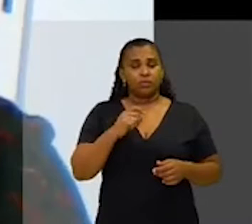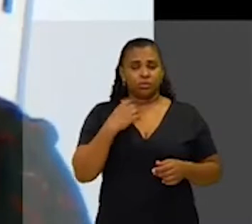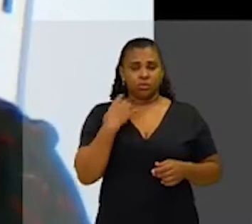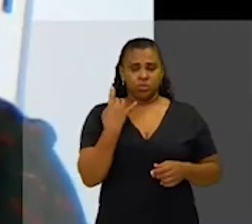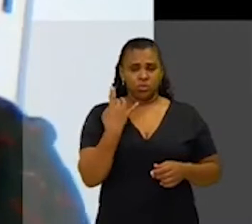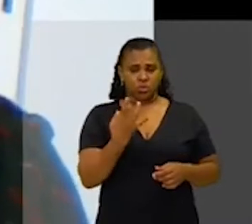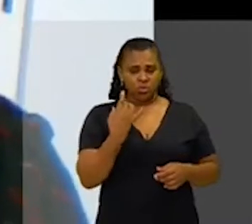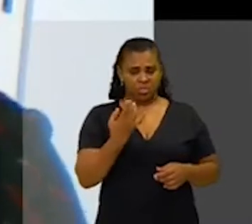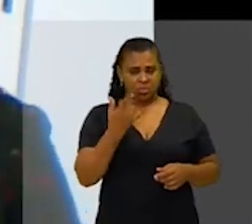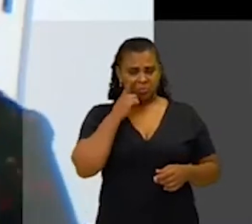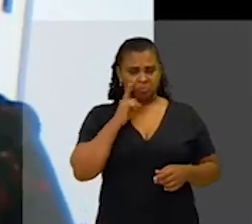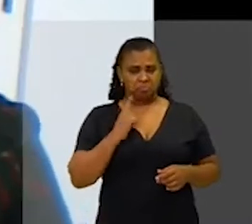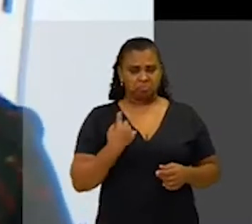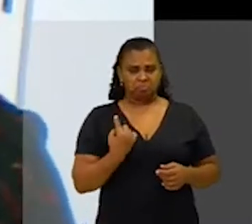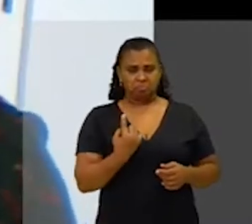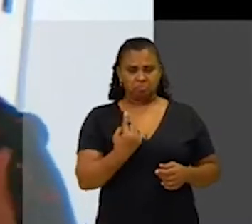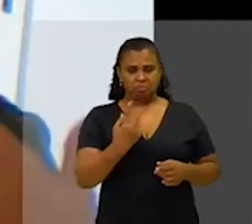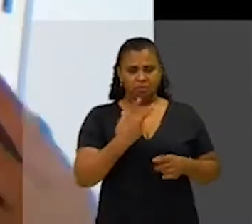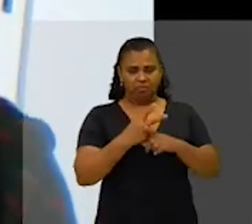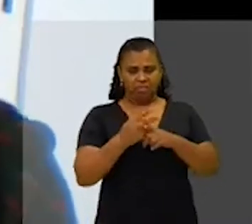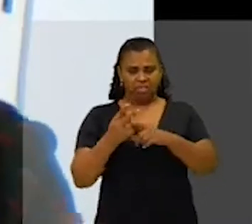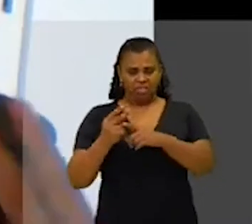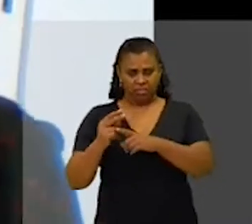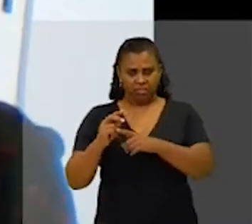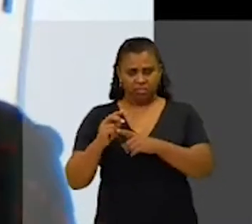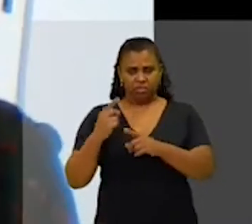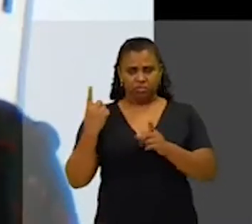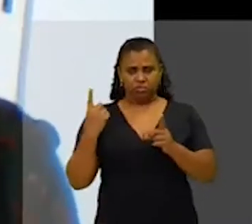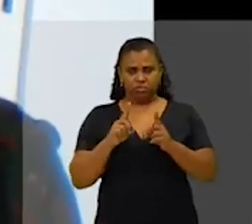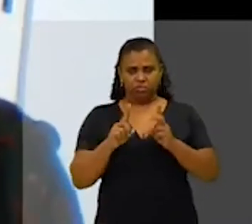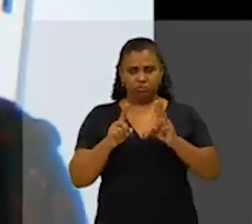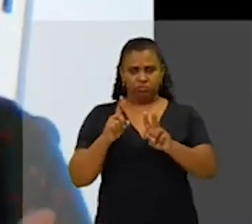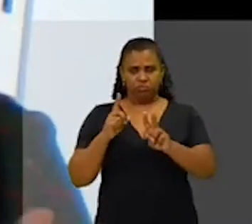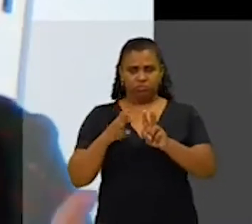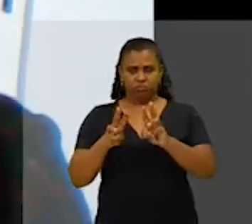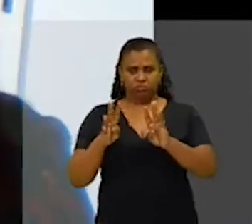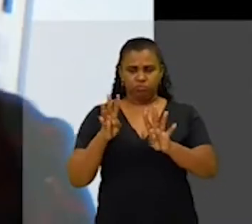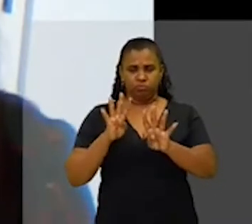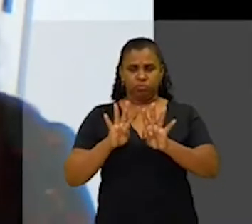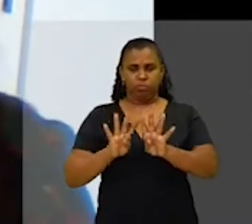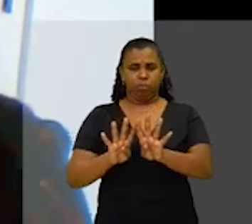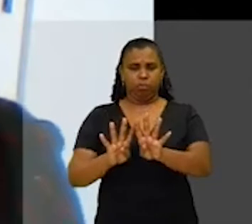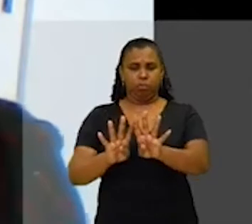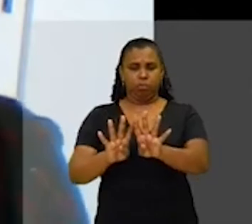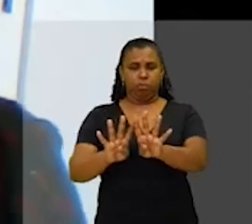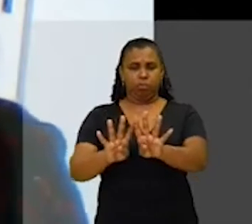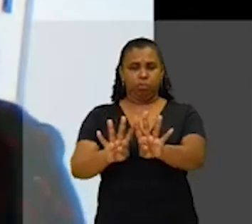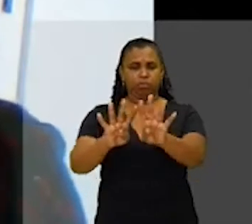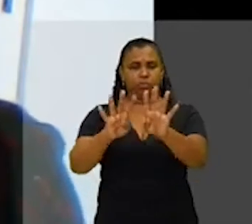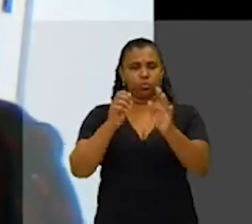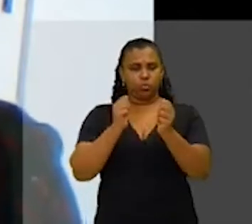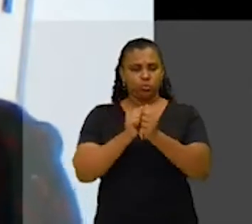sozinha não vamos mais muita sorte que tem uma potência aí tá viabilizar o caminho de grupos e